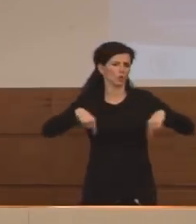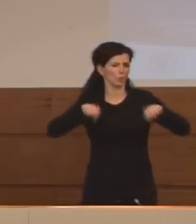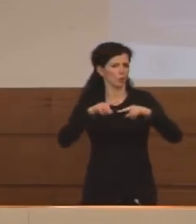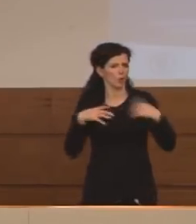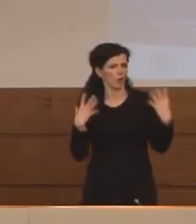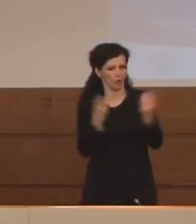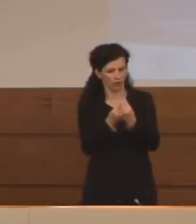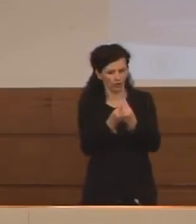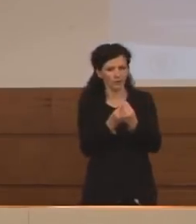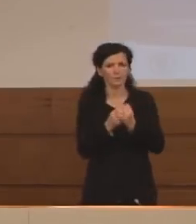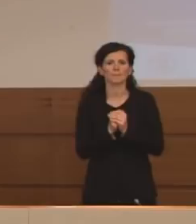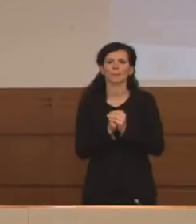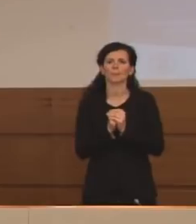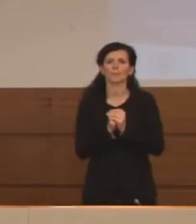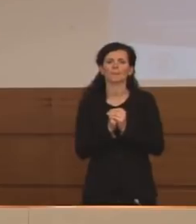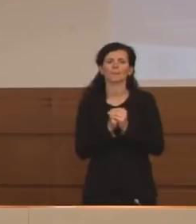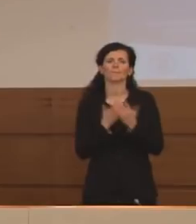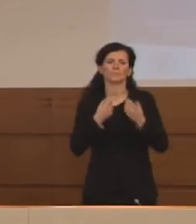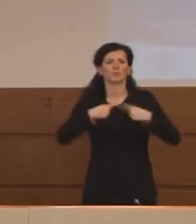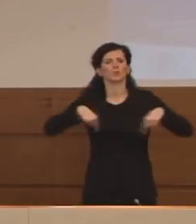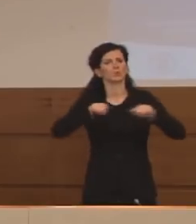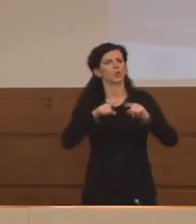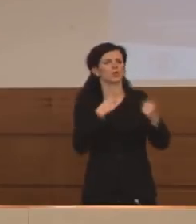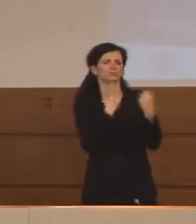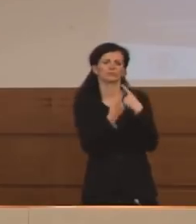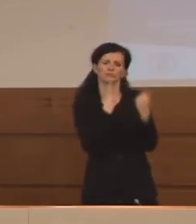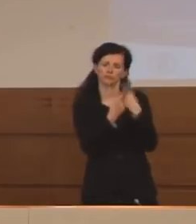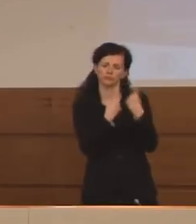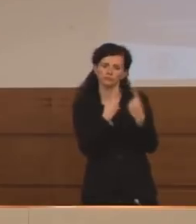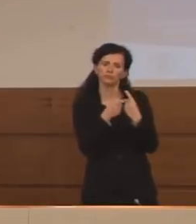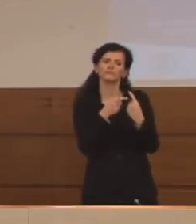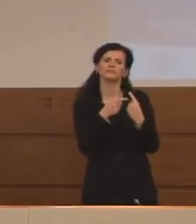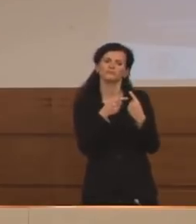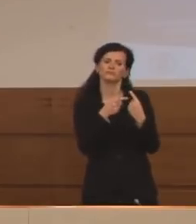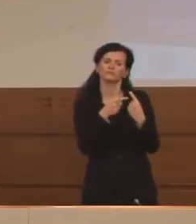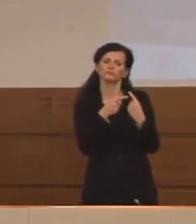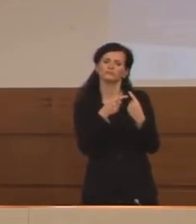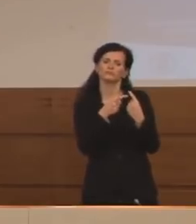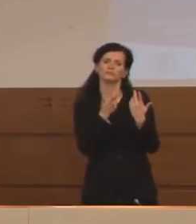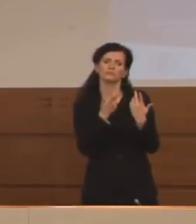E una riunione che ovviamente rimane confinata a una consultazione.